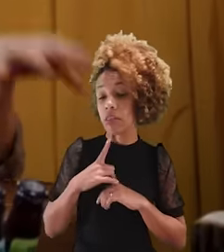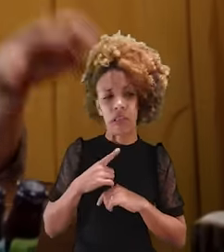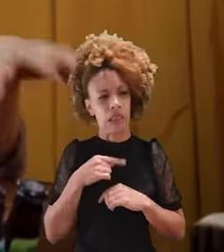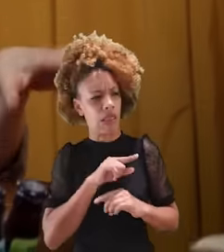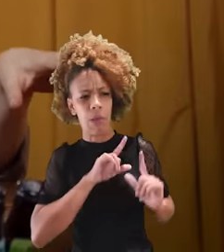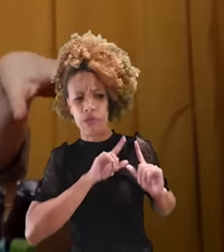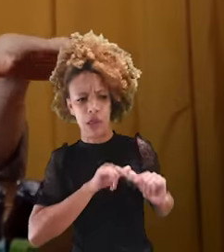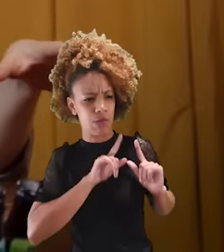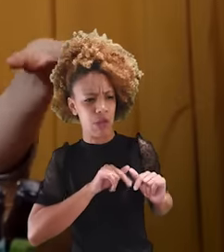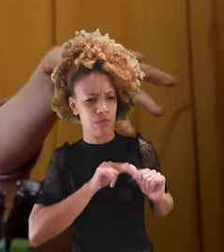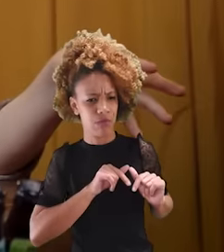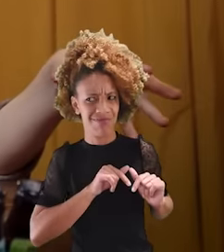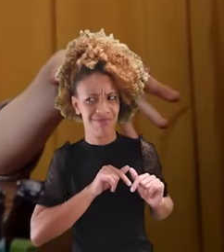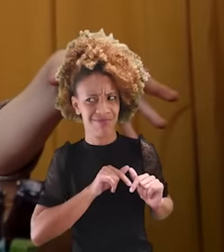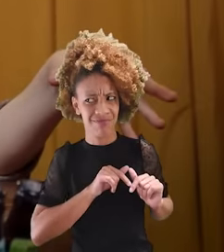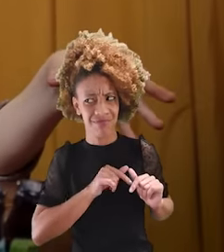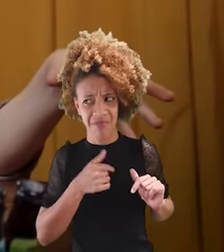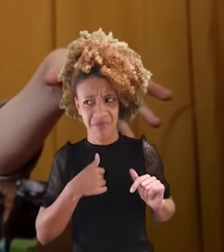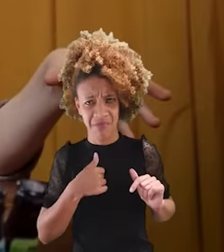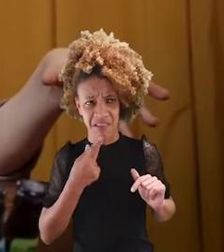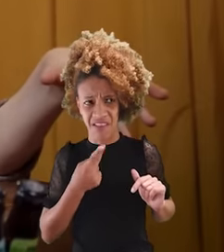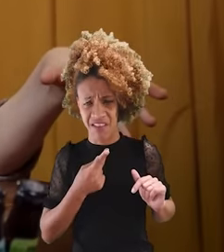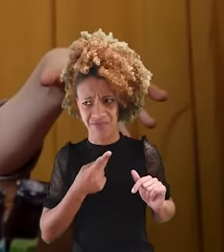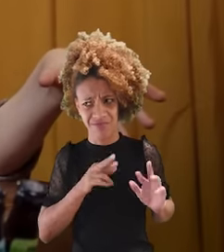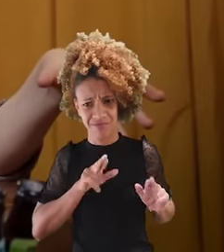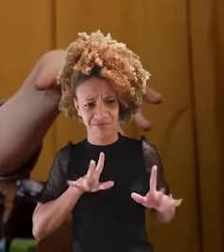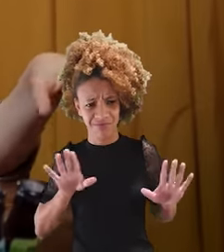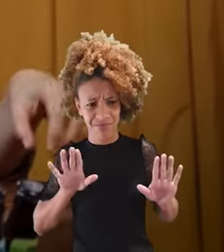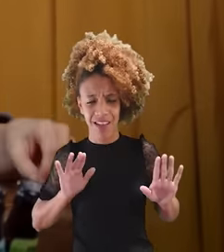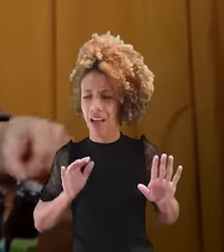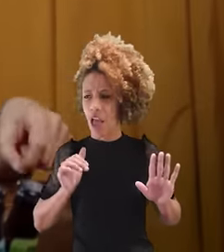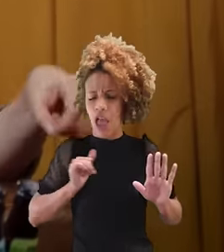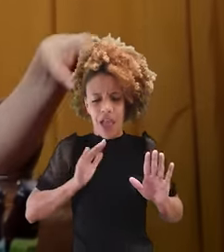Israel é Israel e o que eu tava dizendo não era nada disso eu não tava nem como algumas pessoas